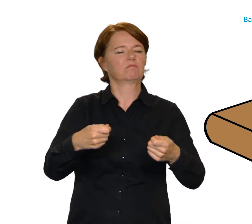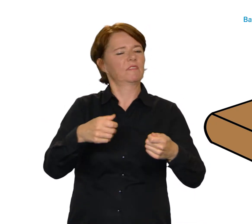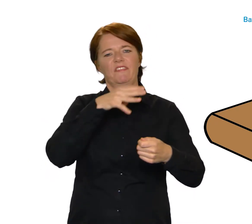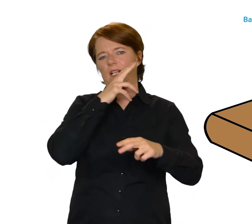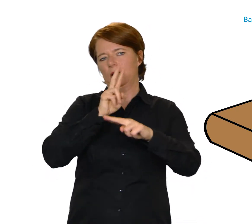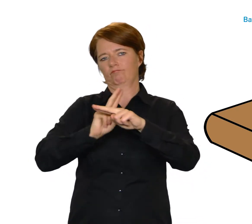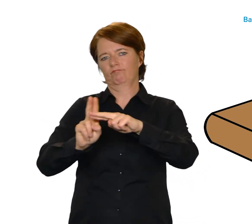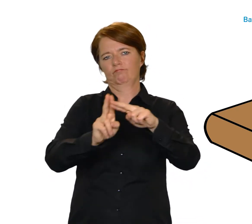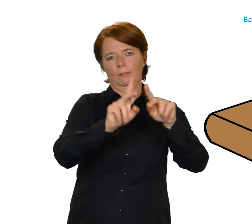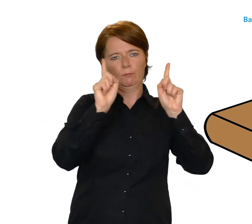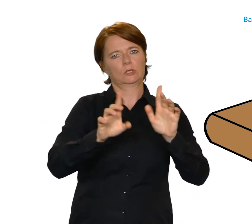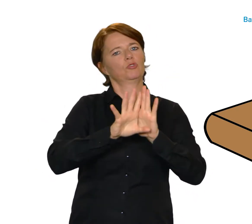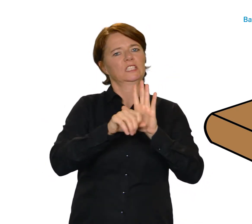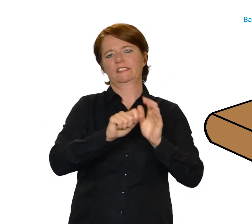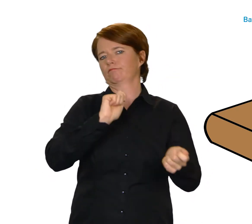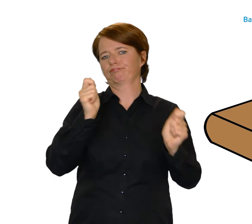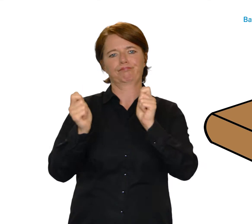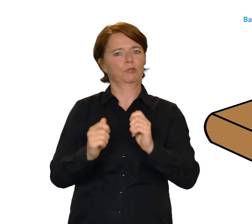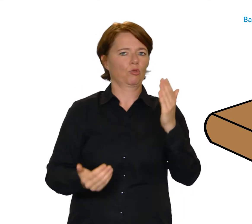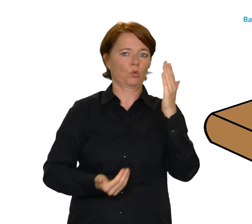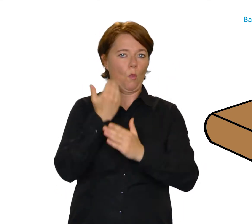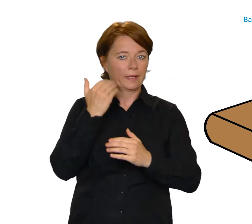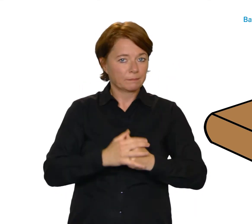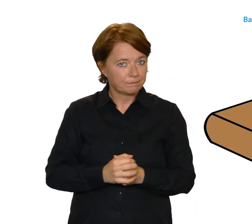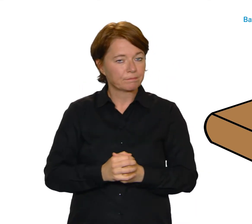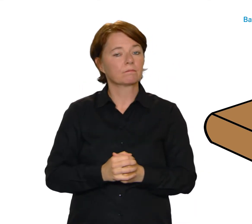gab es eine Menge Konsequenzen.